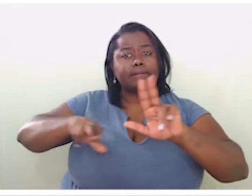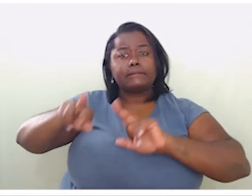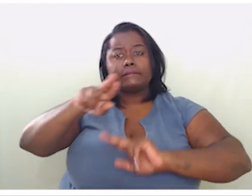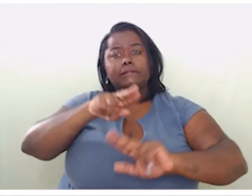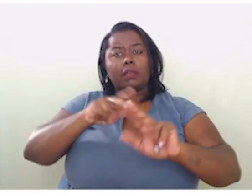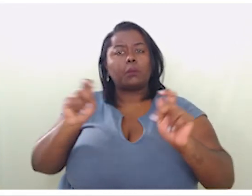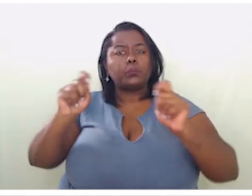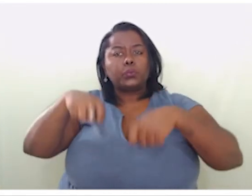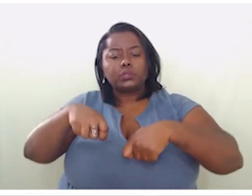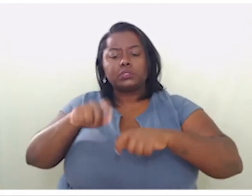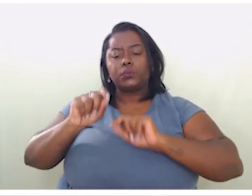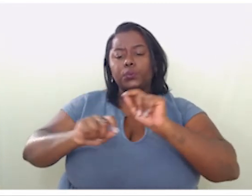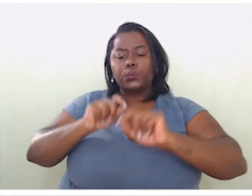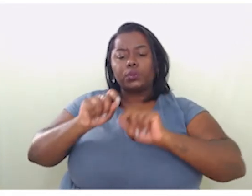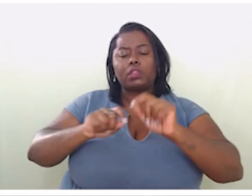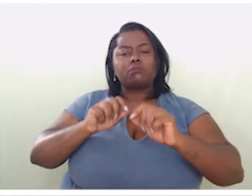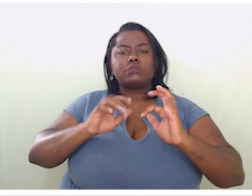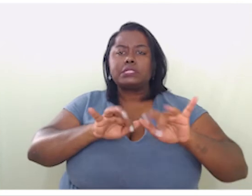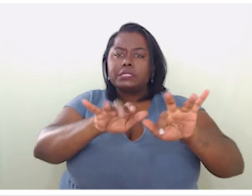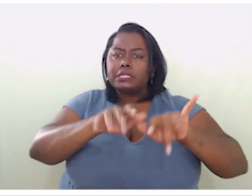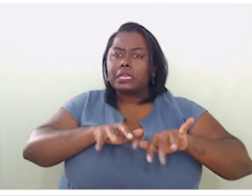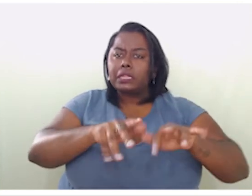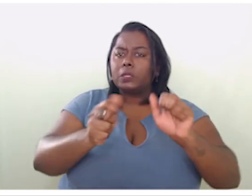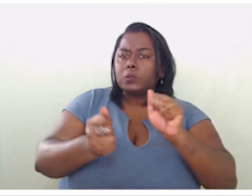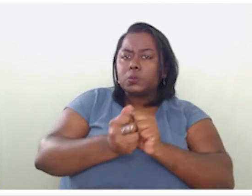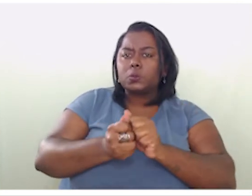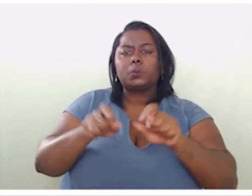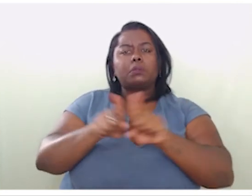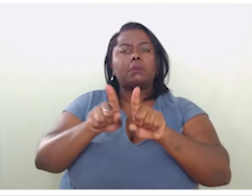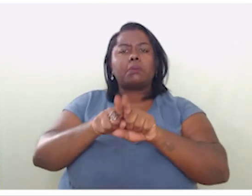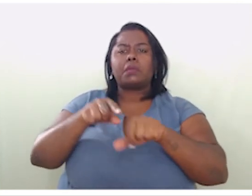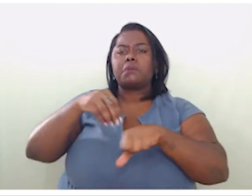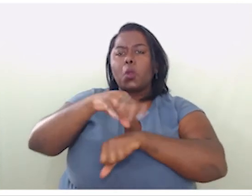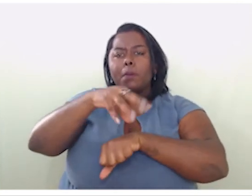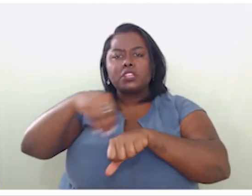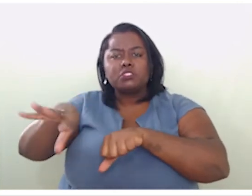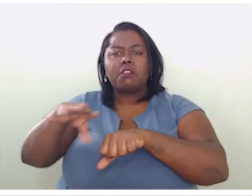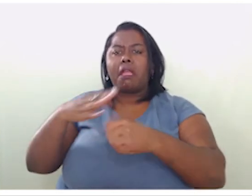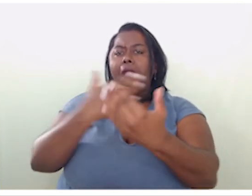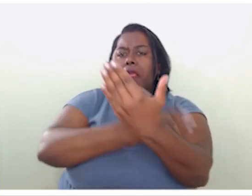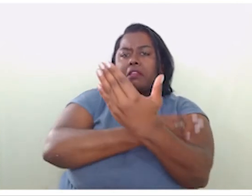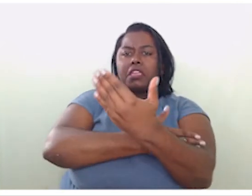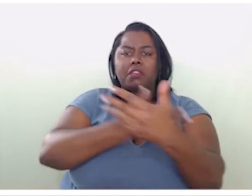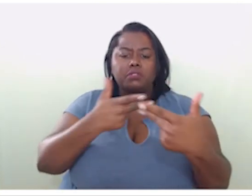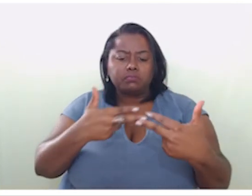a la vez, las hicieron sociablemente visibles en las plataformas